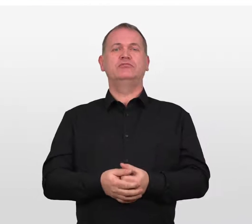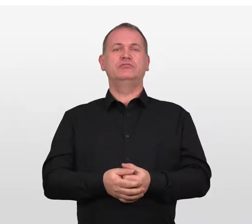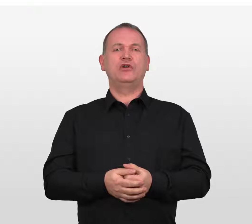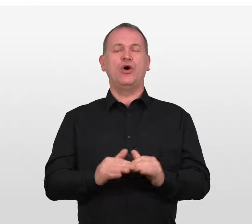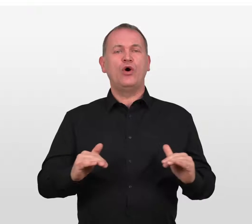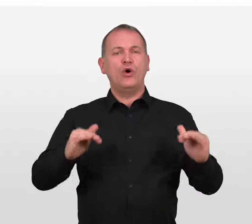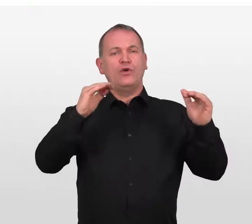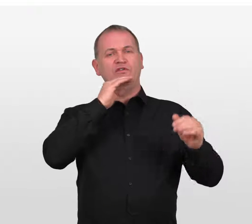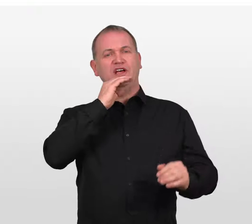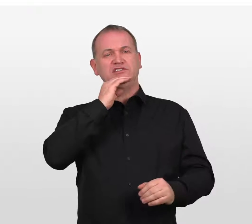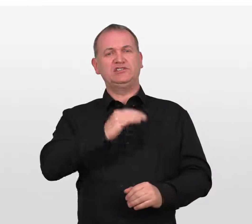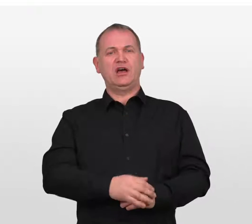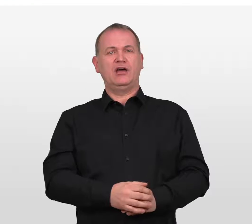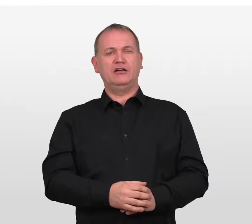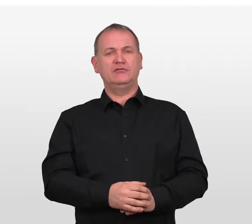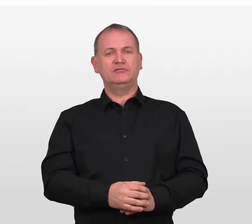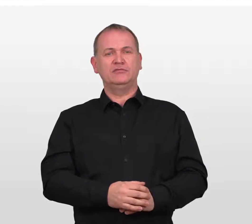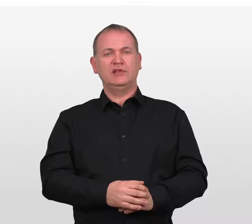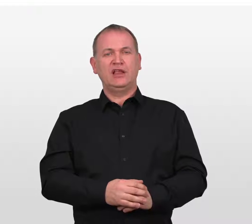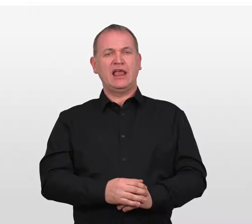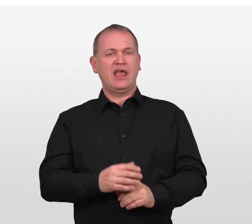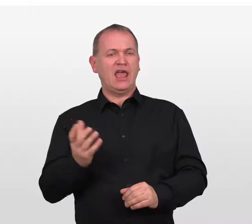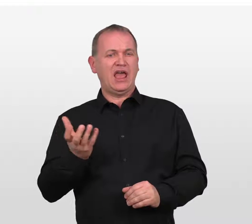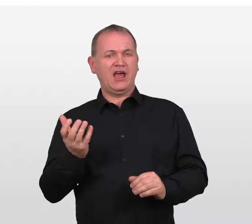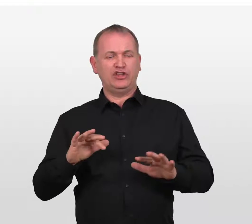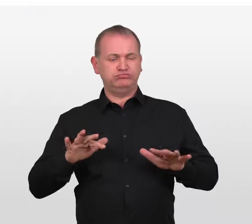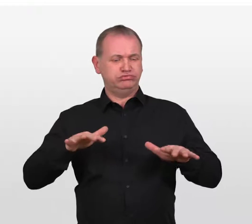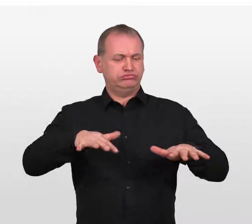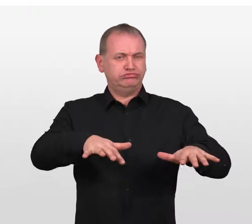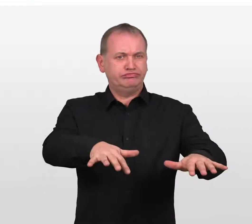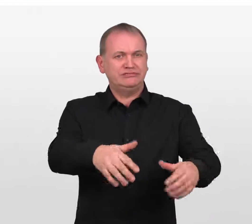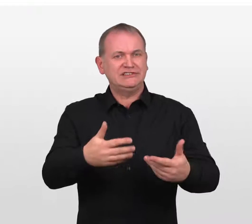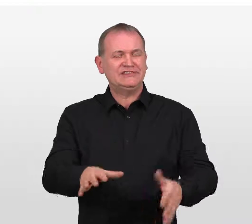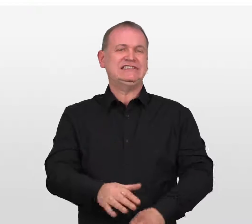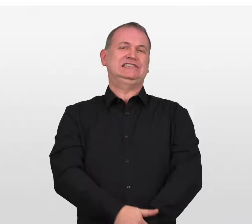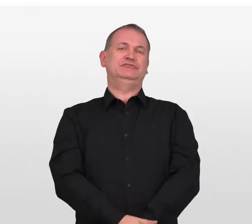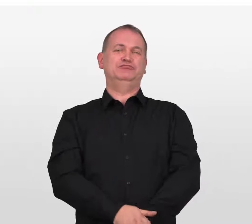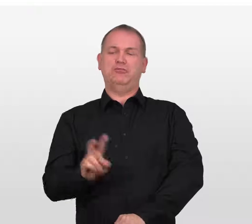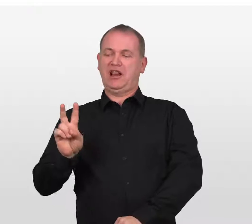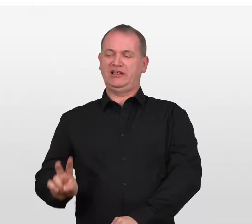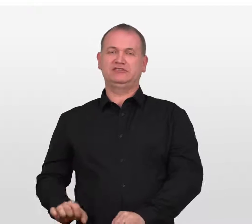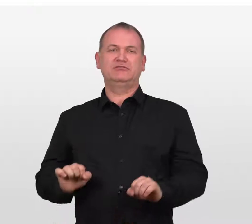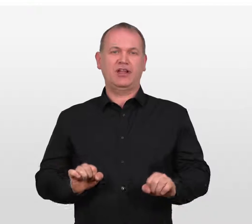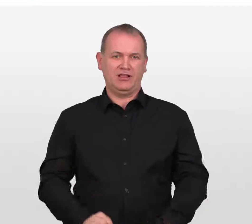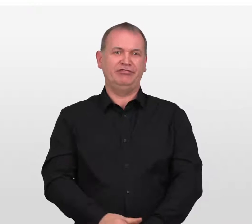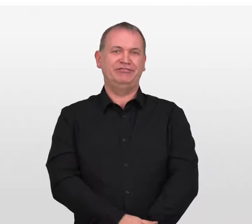Hochwasser oder Erdrutsche.